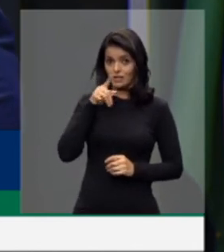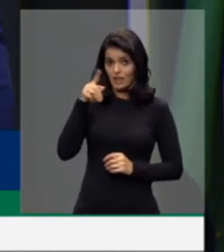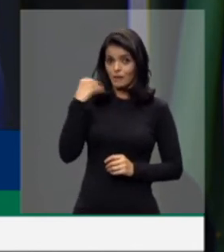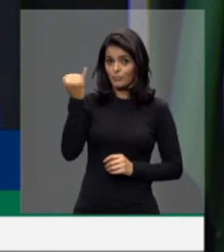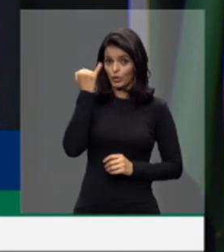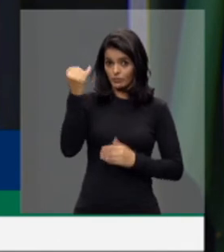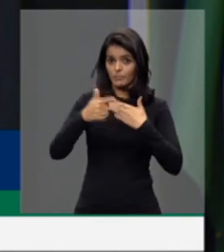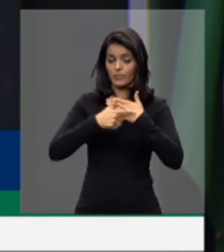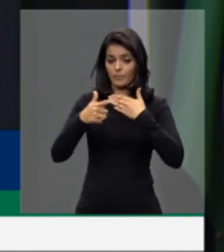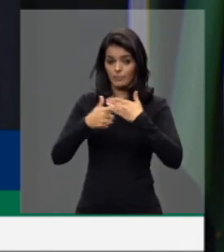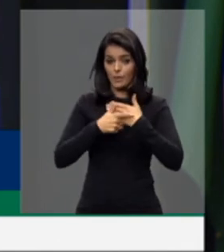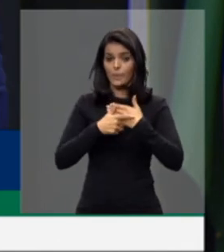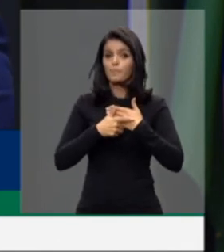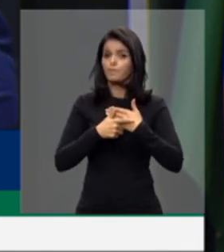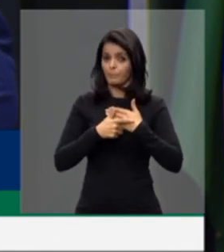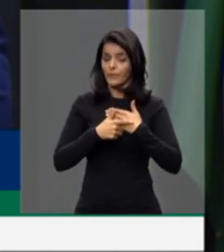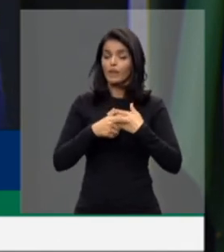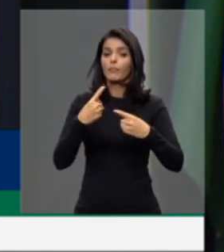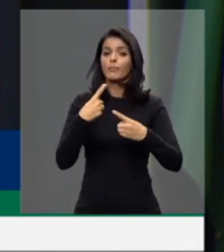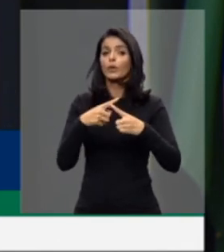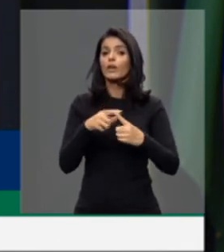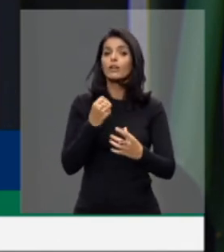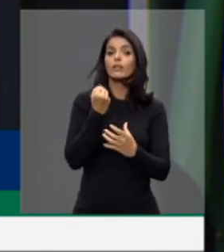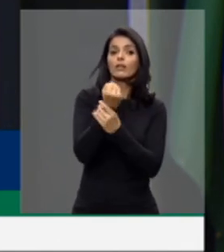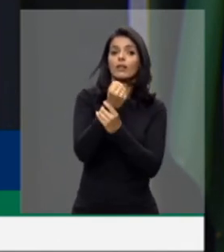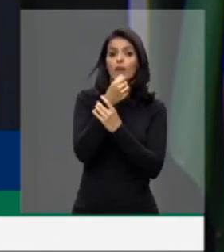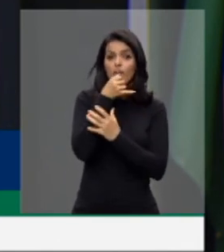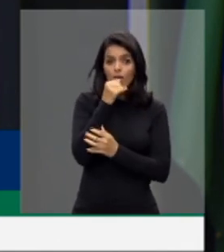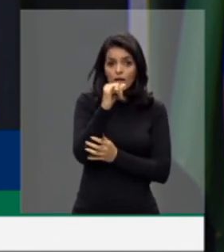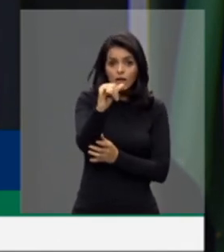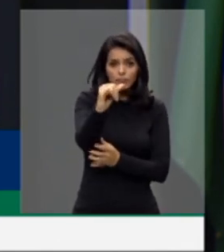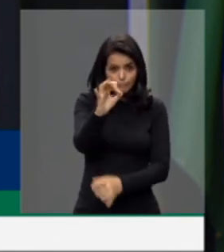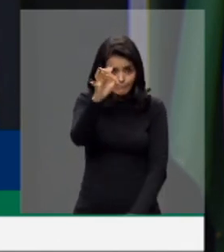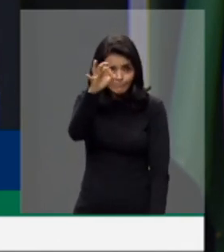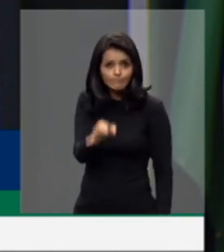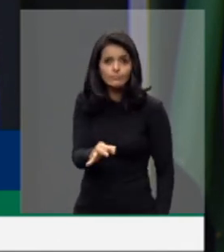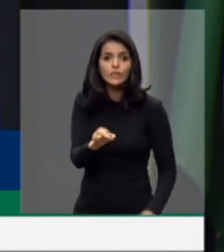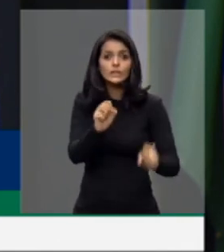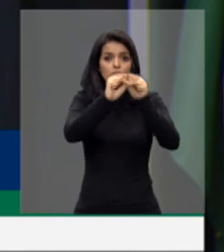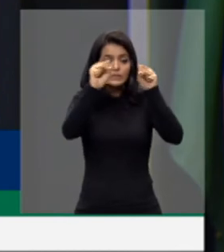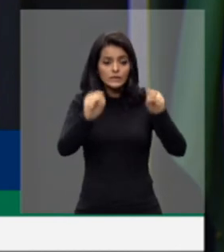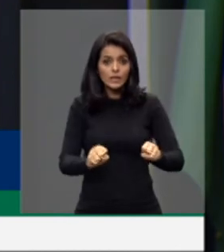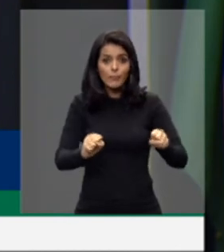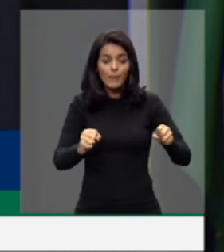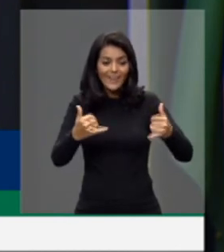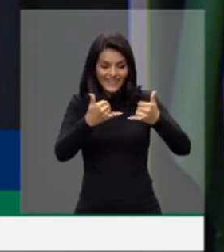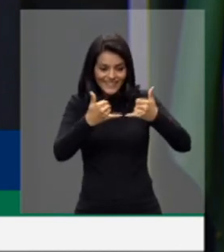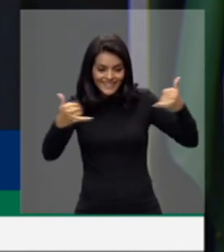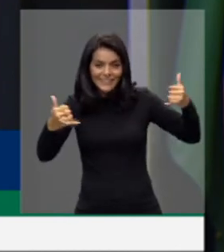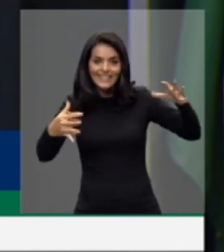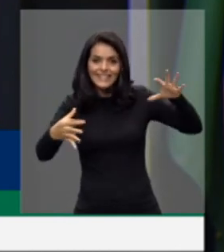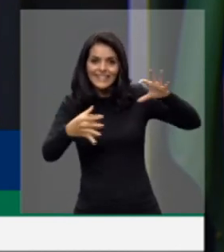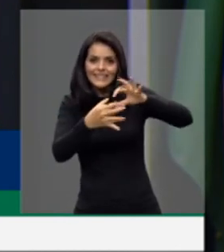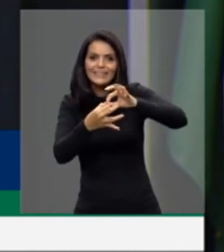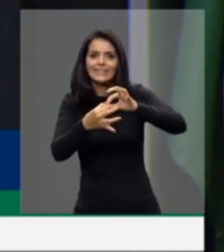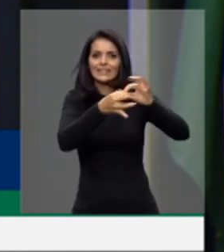AMAPÁQUANTO A VIABILIZAÇÃO DO PROJETO ANGRA TRÊS, PROPORCIONADA PELA MATÉRIA, RELEVA DESTACAR O IMPORTANTE PAPEL DESSE EMPREENDIMENTO PARA ASSEGURAR ENERGIA FIRME